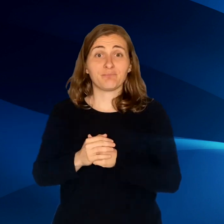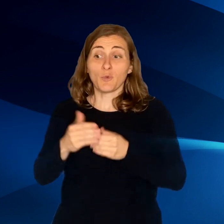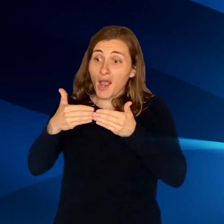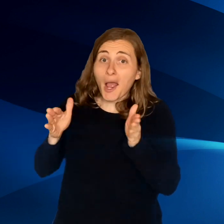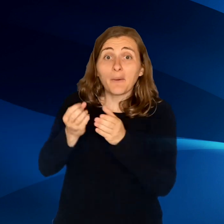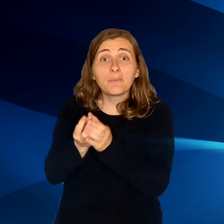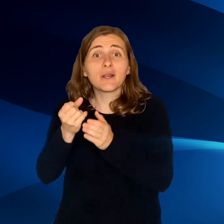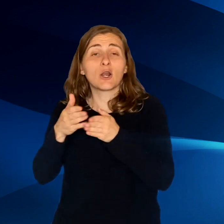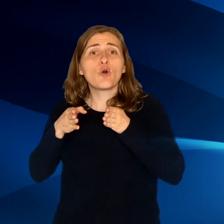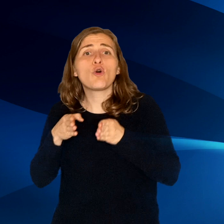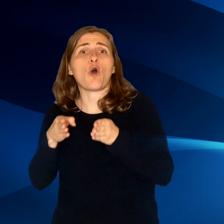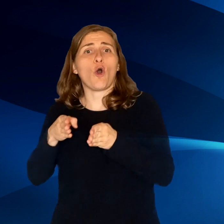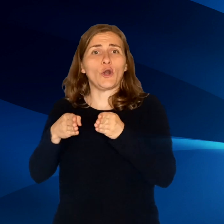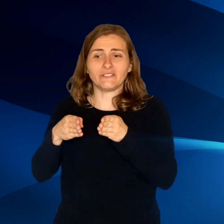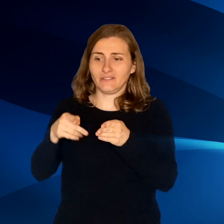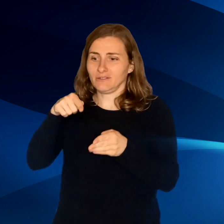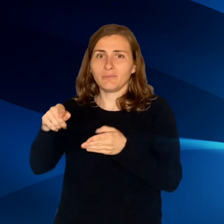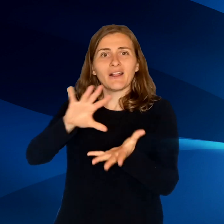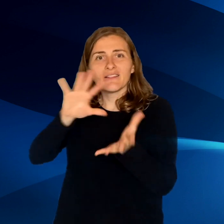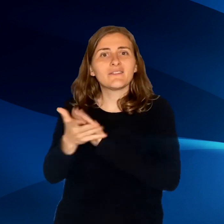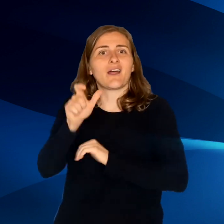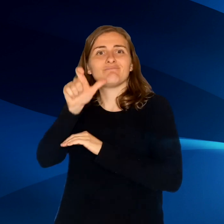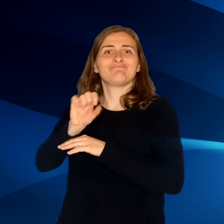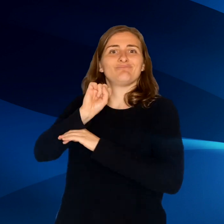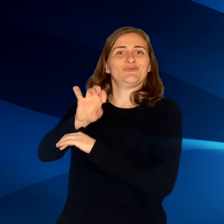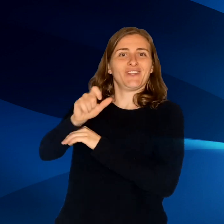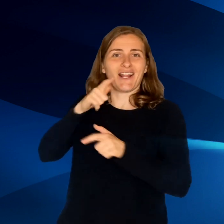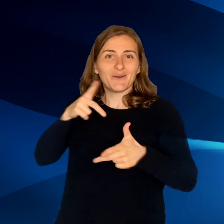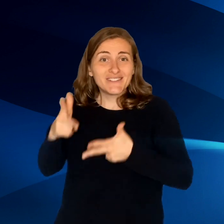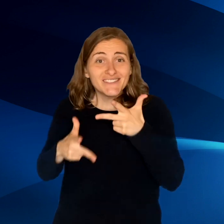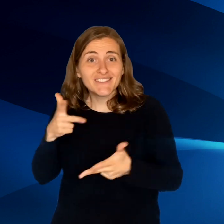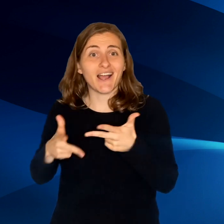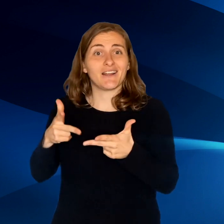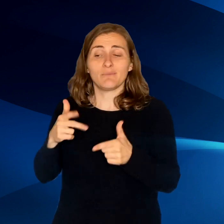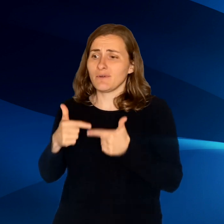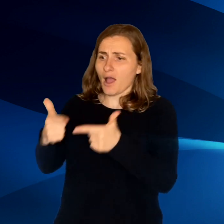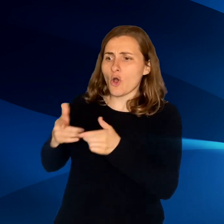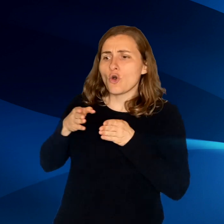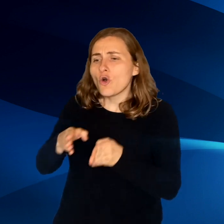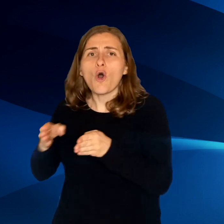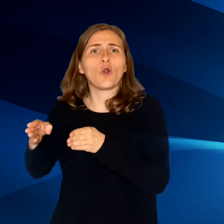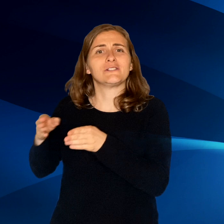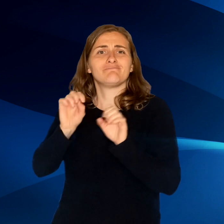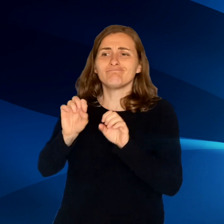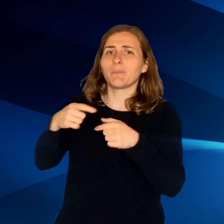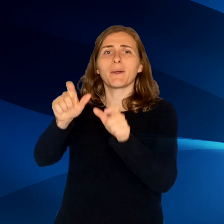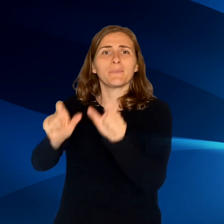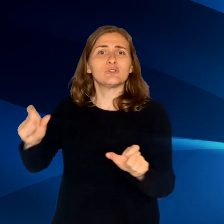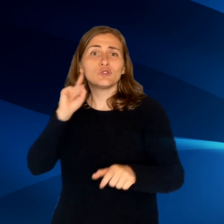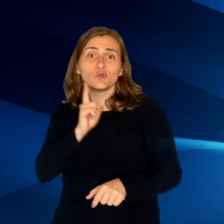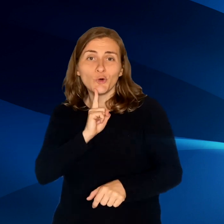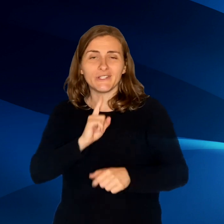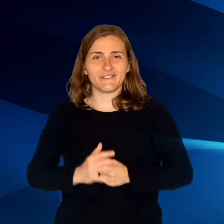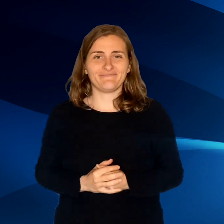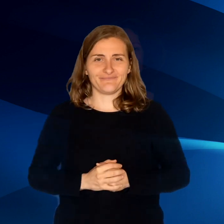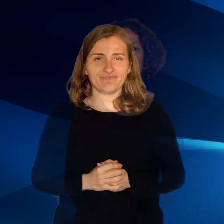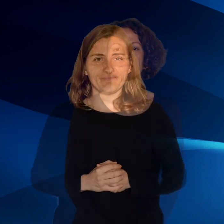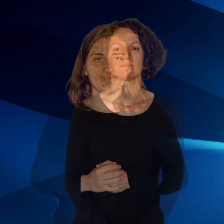e operino come docenti e promotori delle rispettive lingue dei segni nazionali.